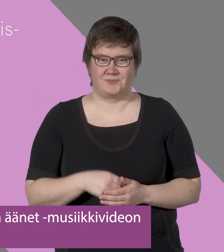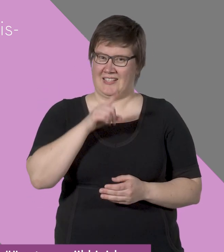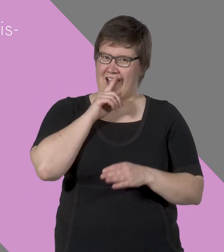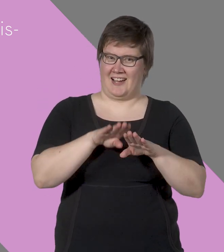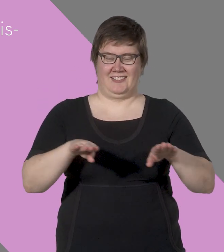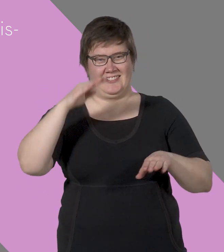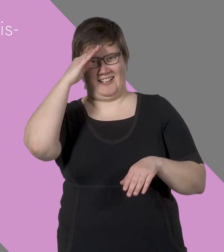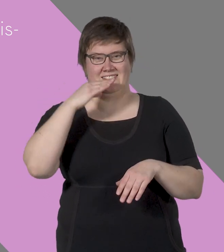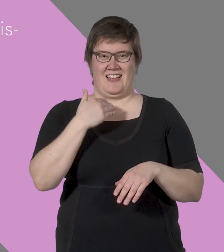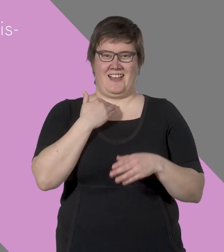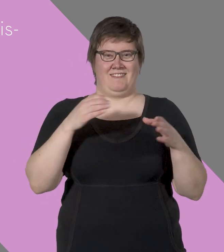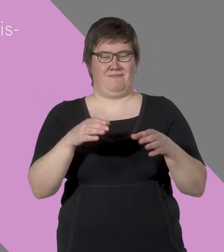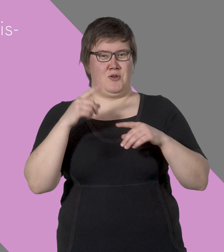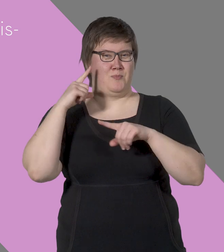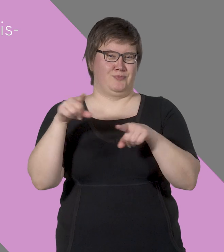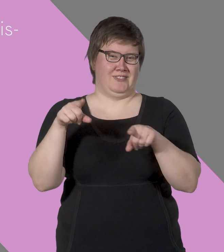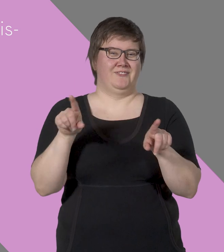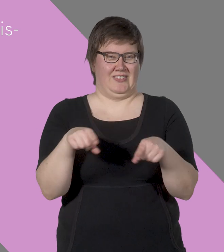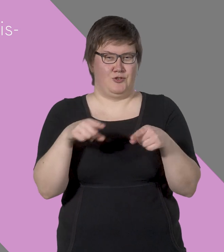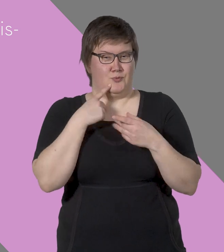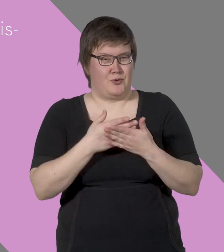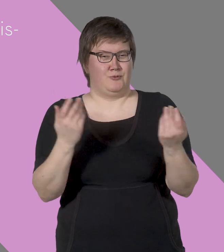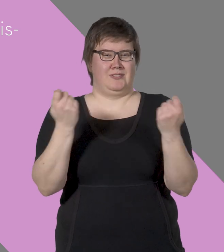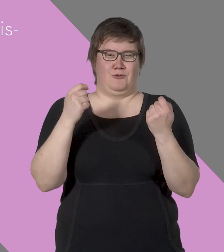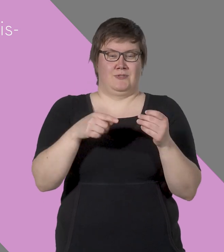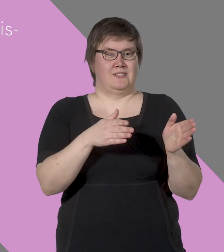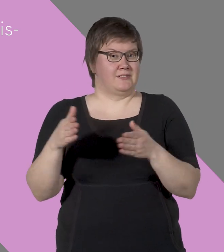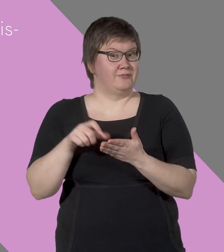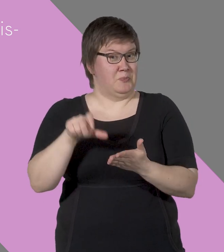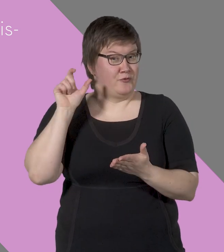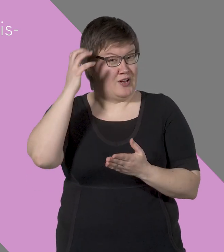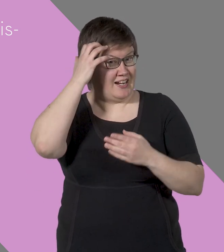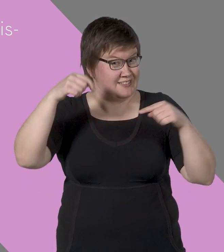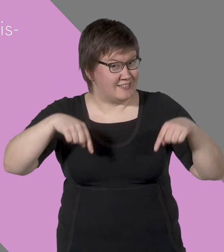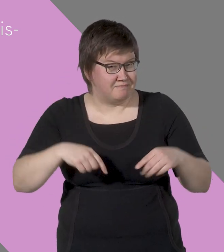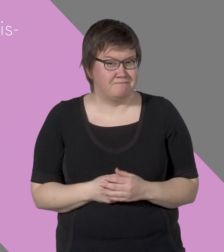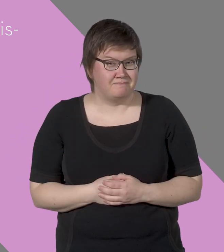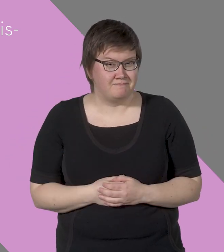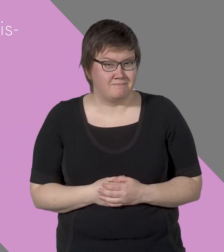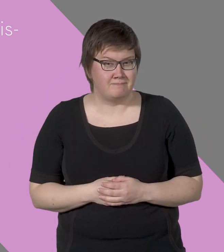Hiljaisen kansan äänet -musiikkivideon julkaisutilaisuus järjestettiin - viime viikolla Helsingissä.